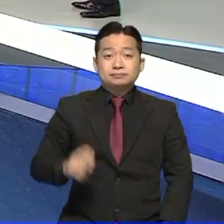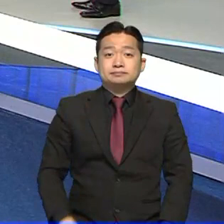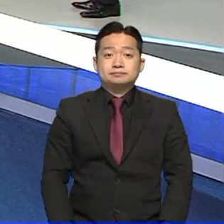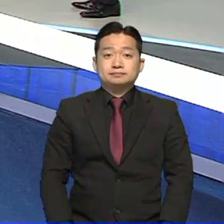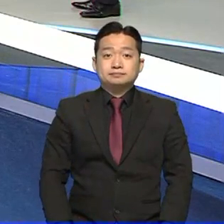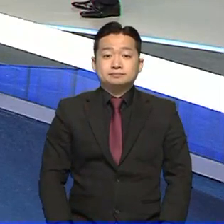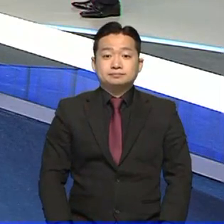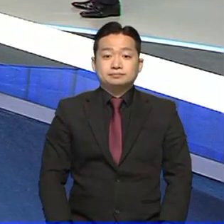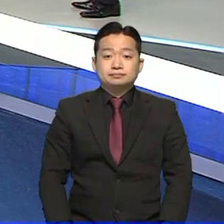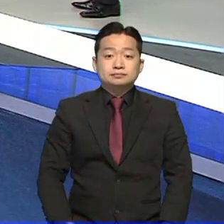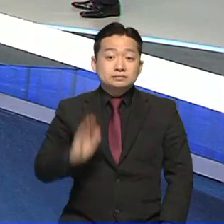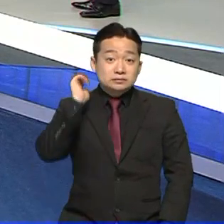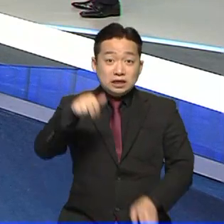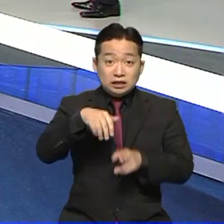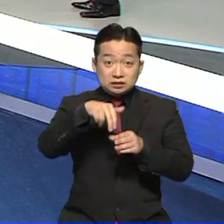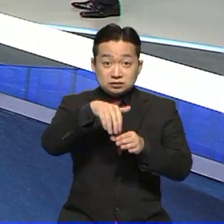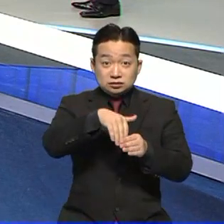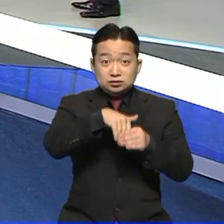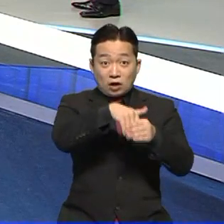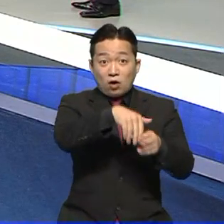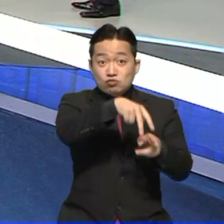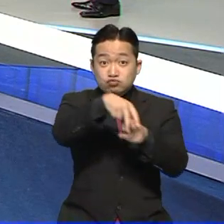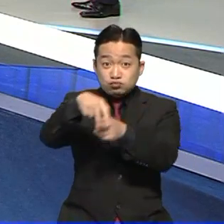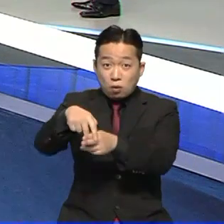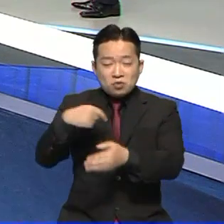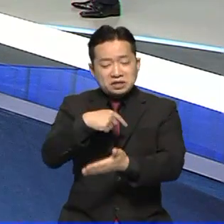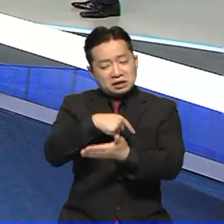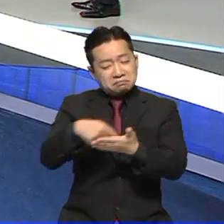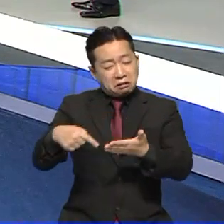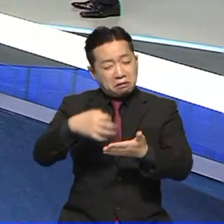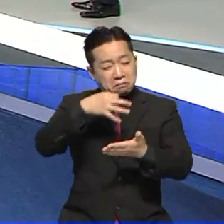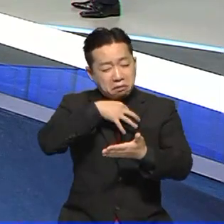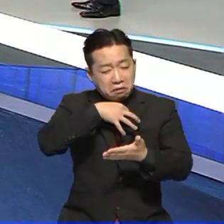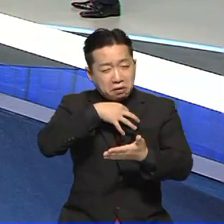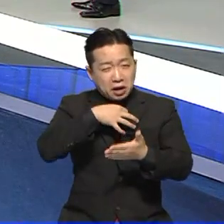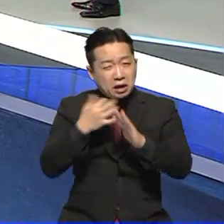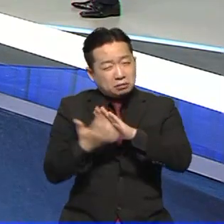(앵커) 대선 후보들도 자신들한테 뭐 유리할지 불리할지 정치적 계산을 한창